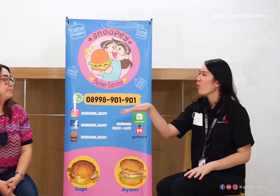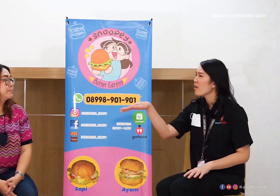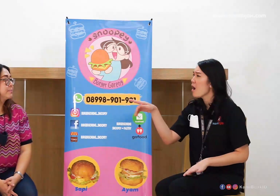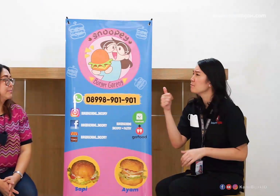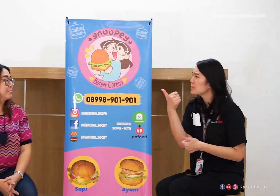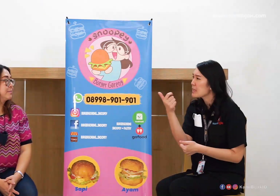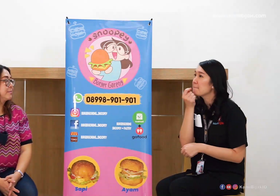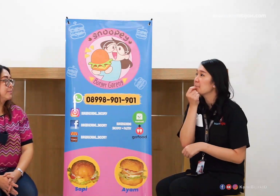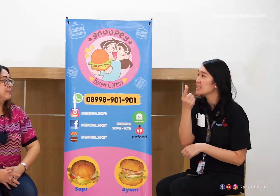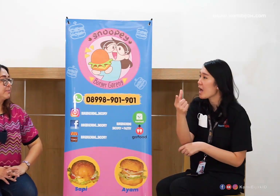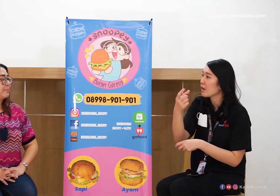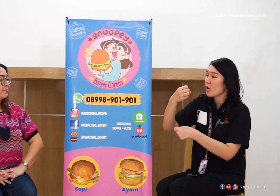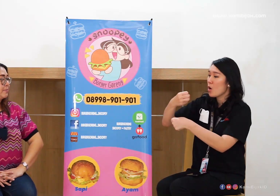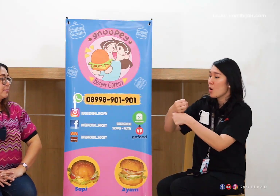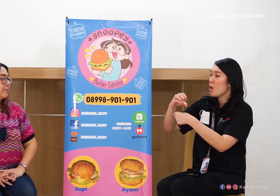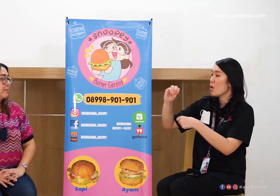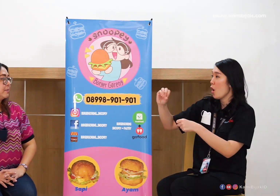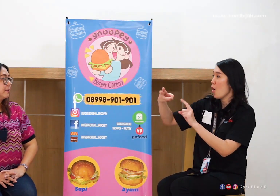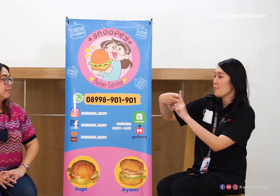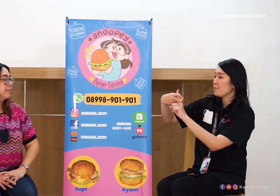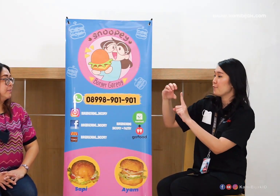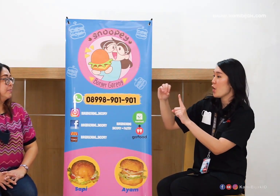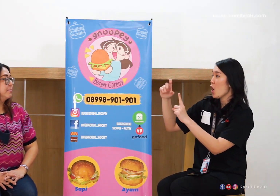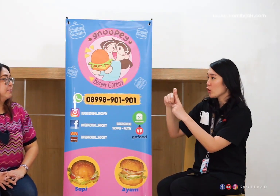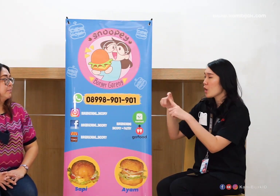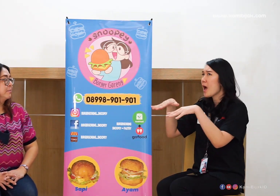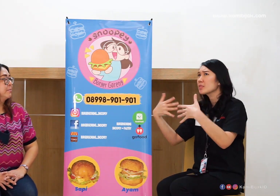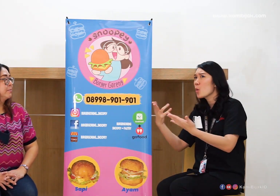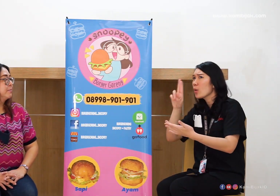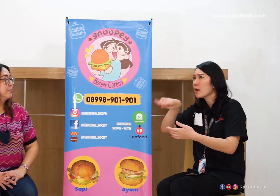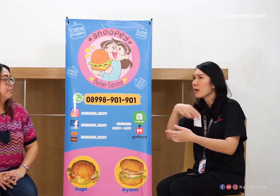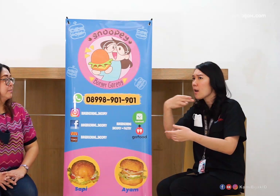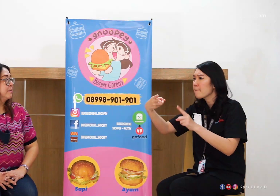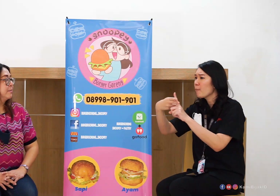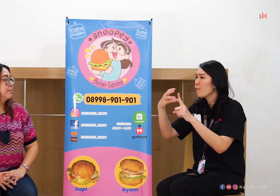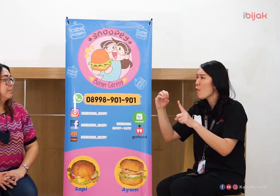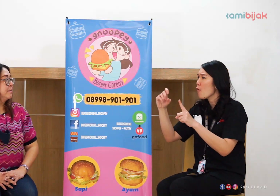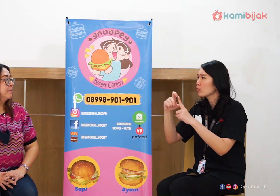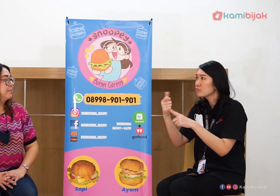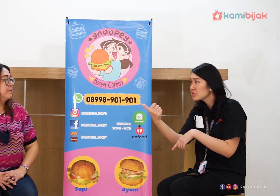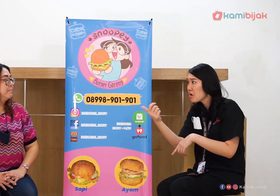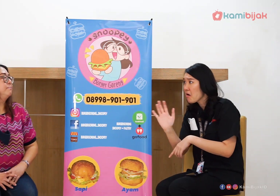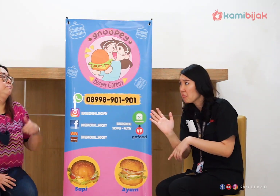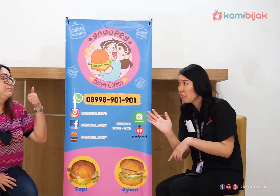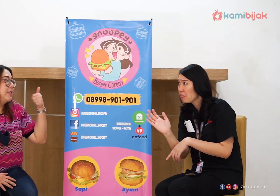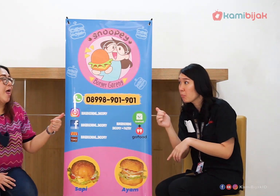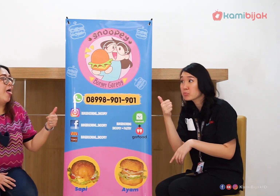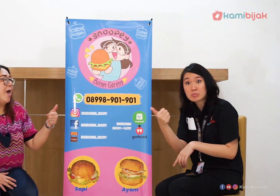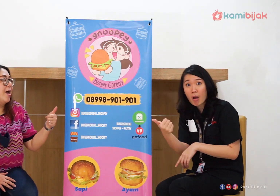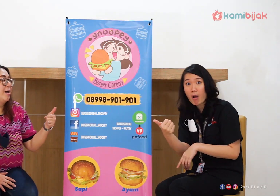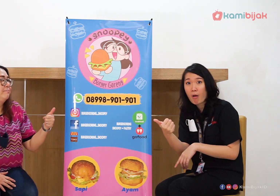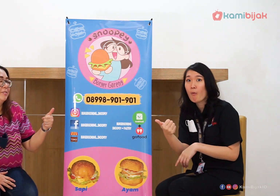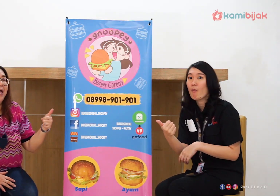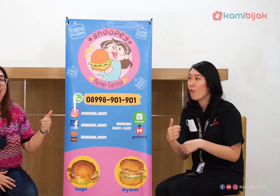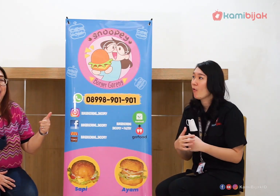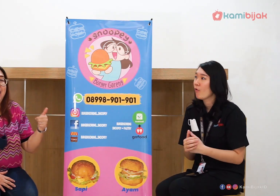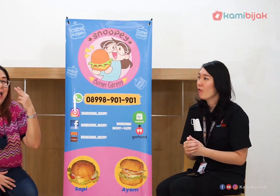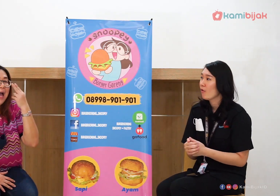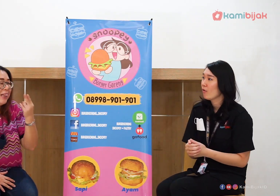Oh ya, bisa dipesan melalui ojol? Iya bisa, GoFood.